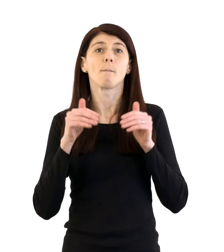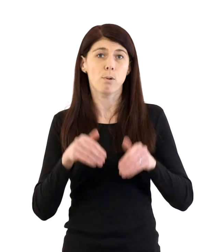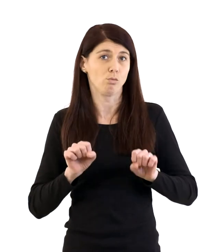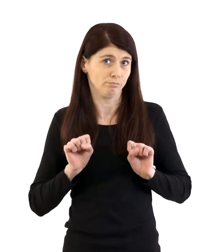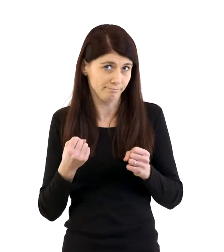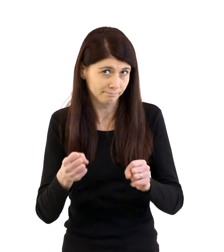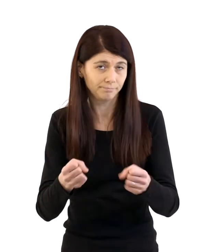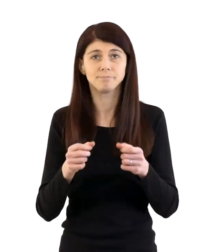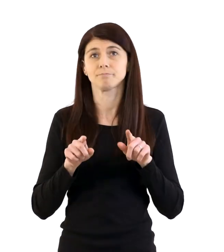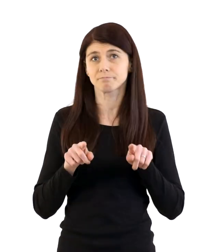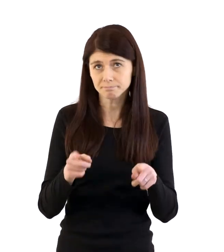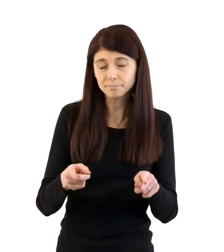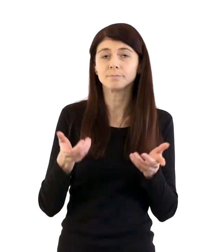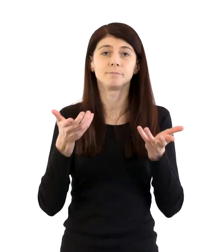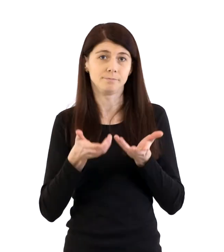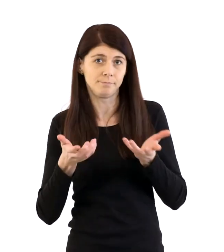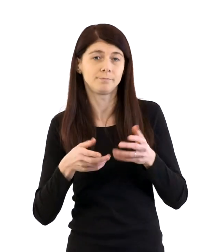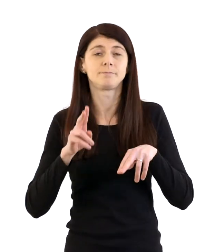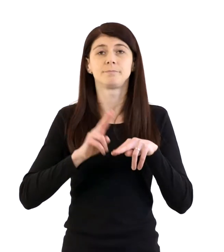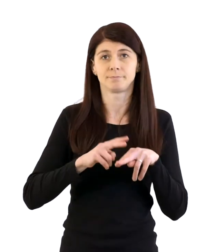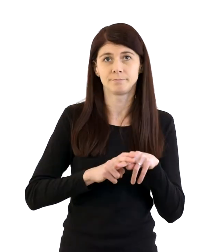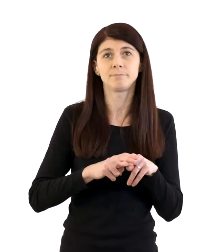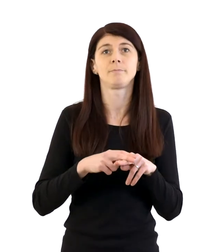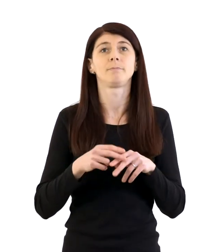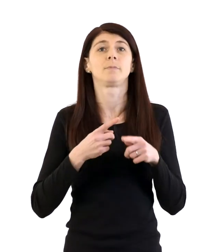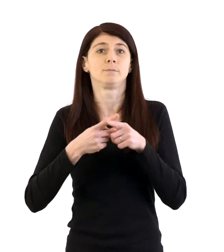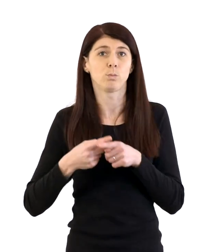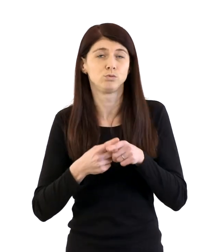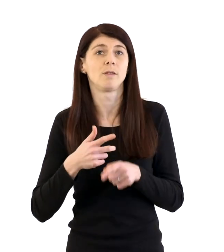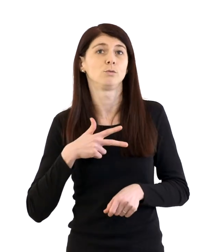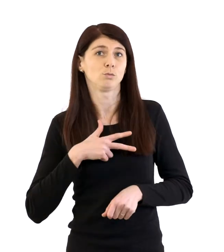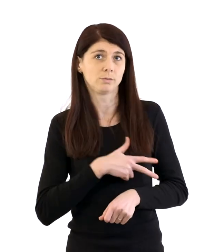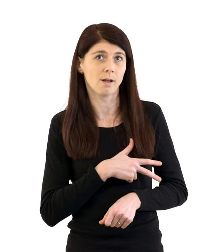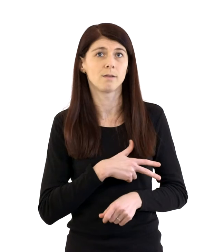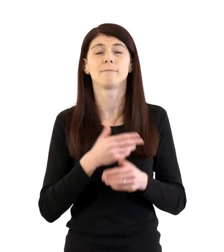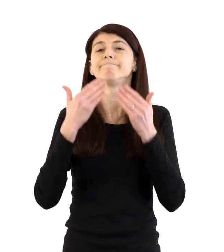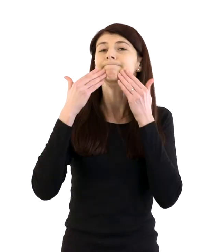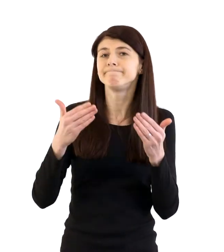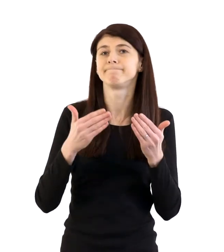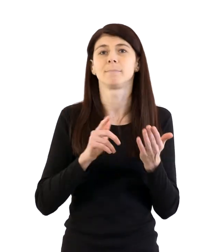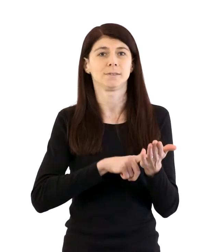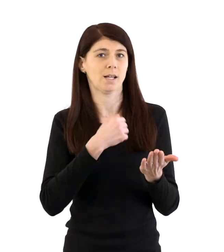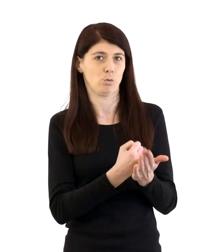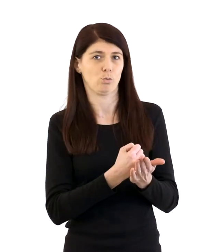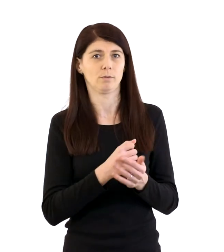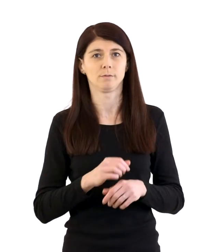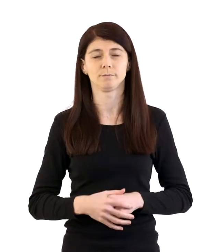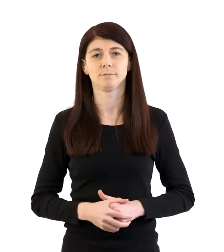Statut jest także podstawą działania organizacji pozarządowych trzeciego sektora oraz przedsiębiorstw socjalnych w tym spółdzielni socjalnych.